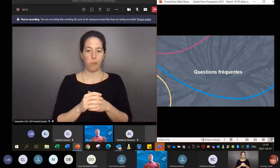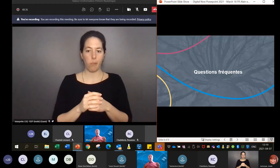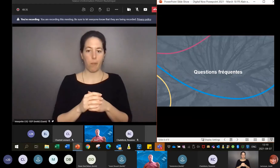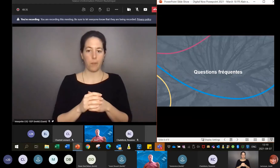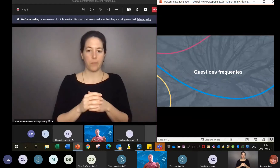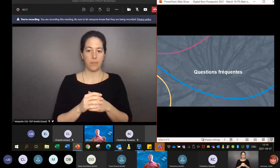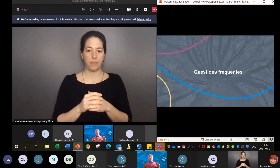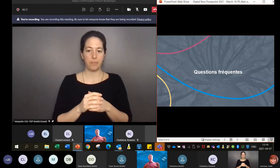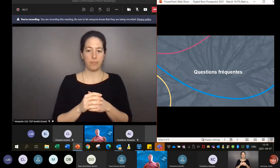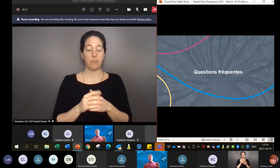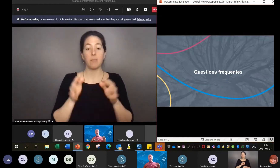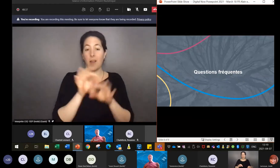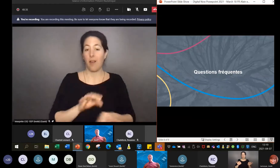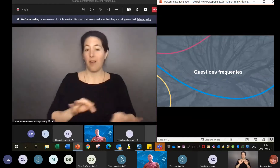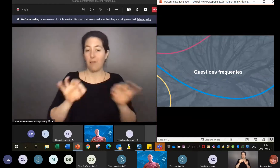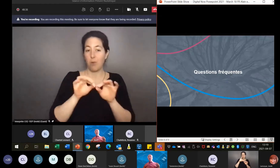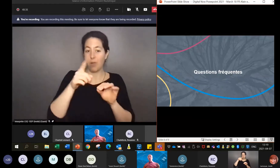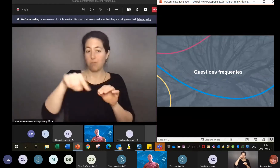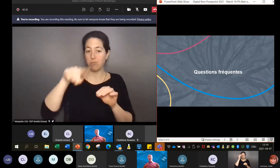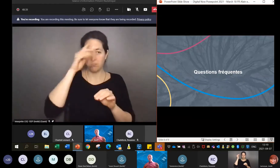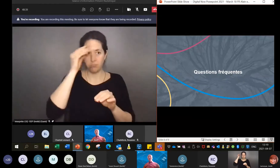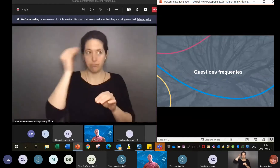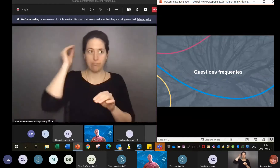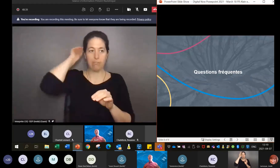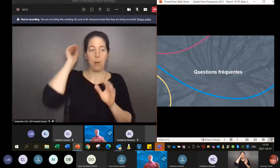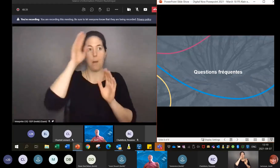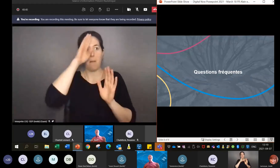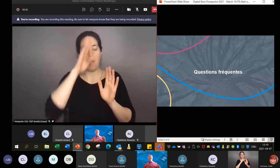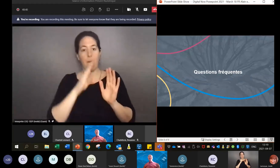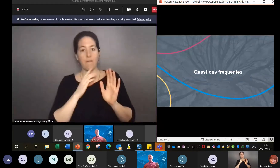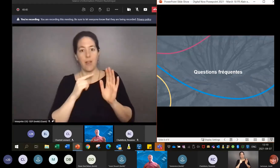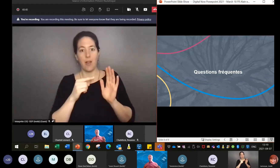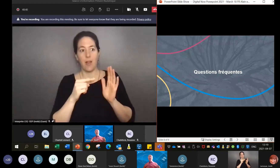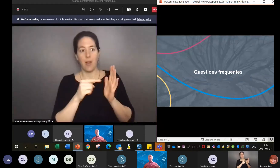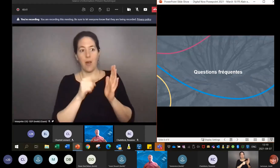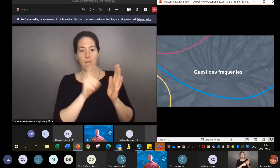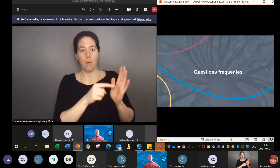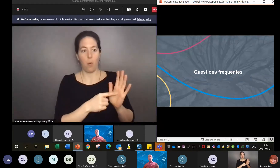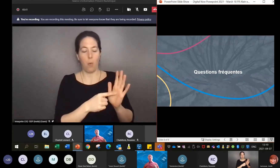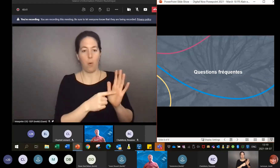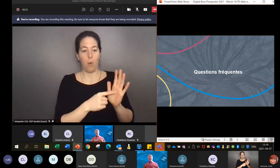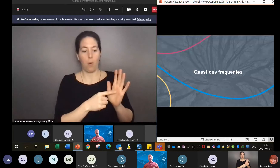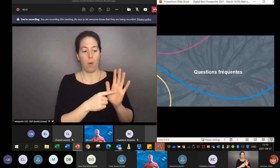que le profil doit refléter votre pratique telle qu’elle est et non pas le